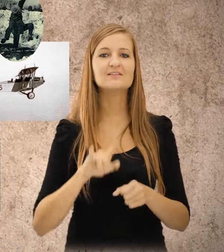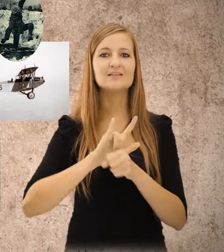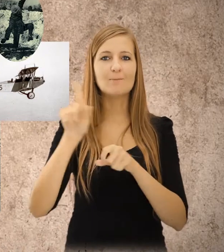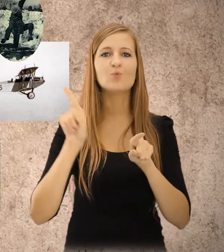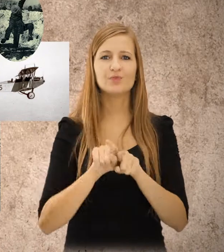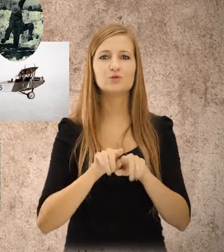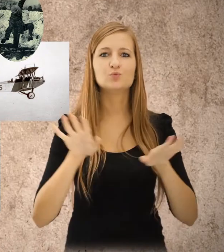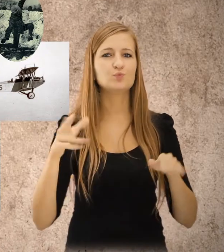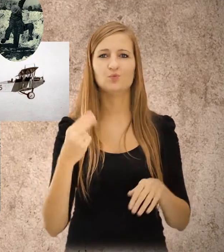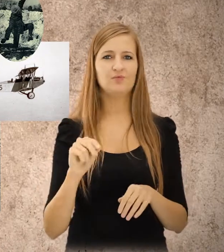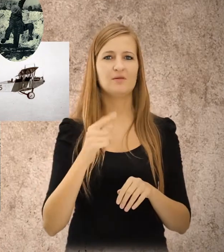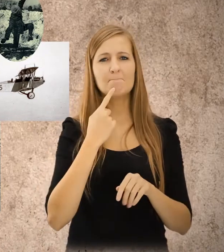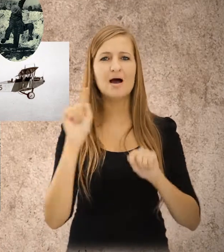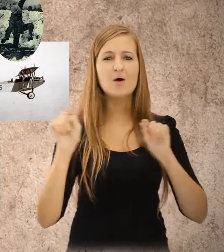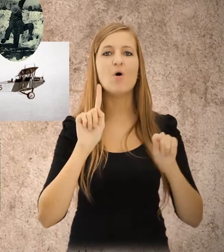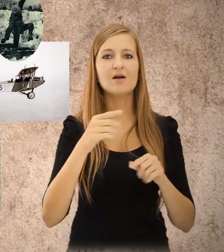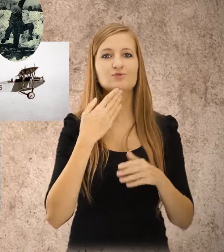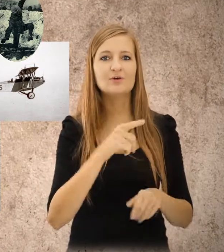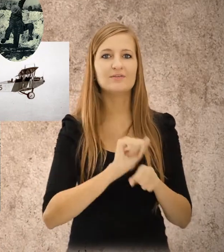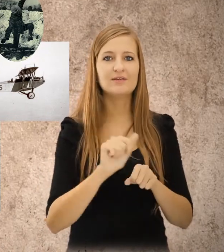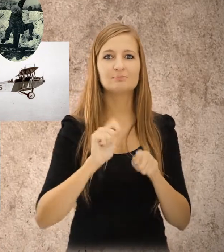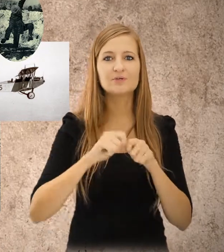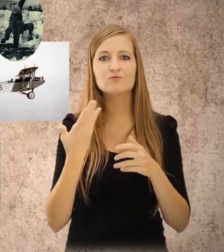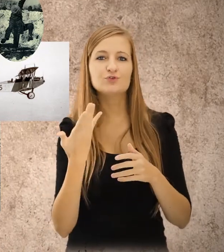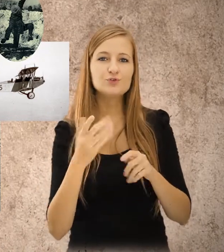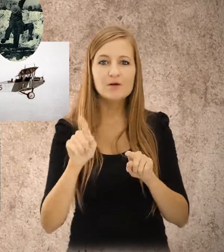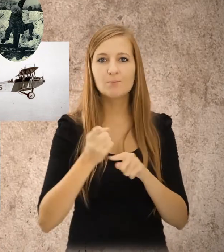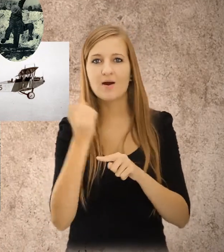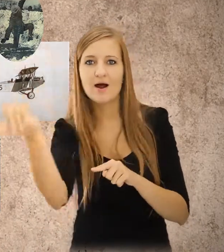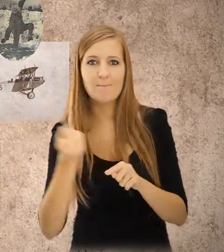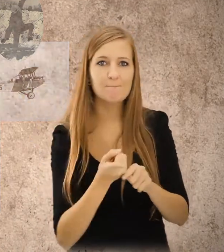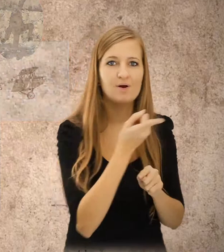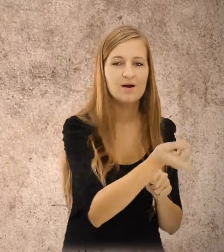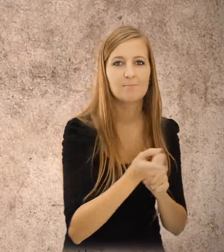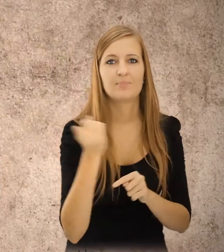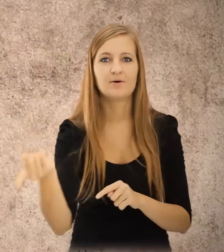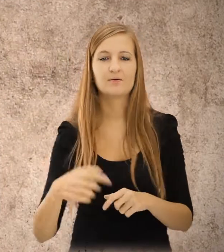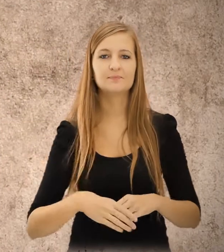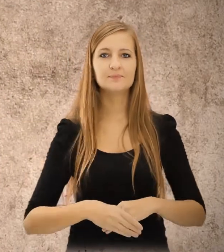Samoloty – nie było ich jeszcze dużo, ale mogły pokazywać artylerii cele.